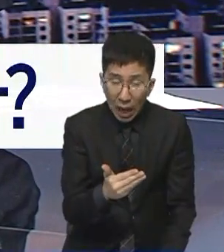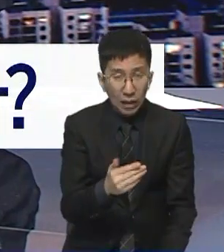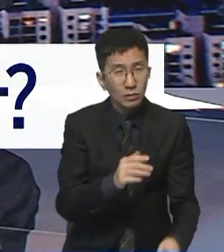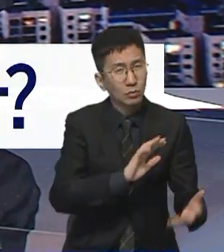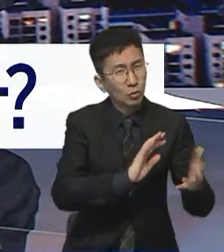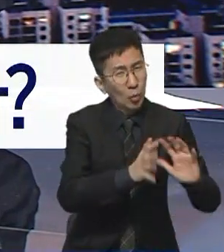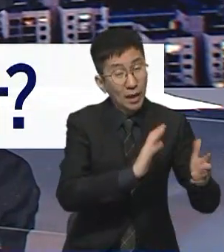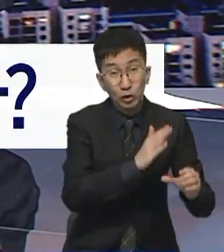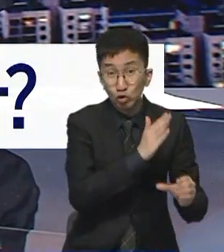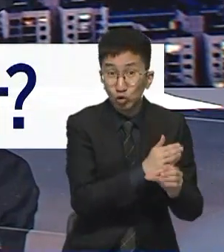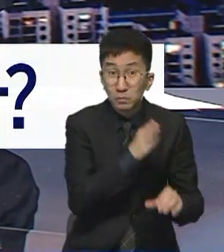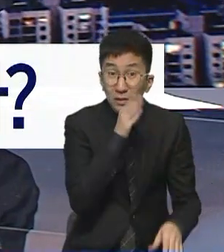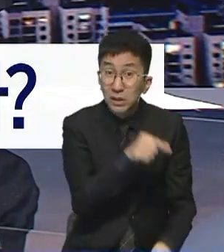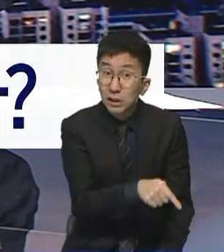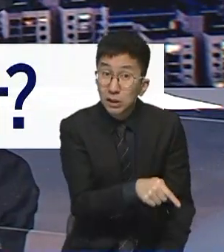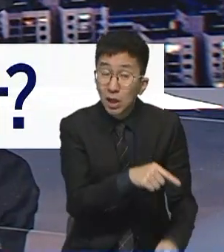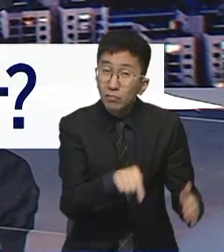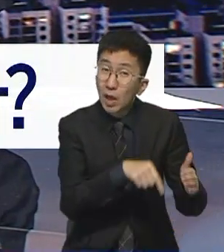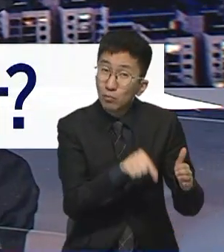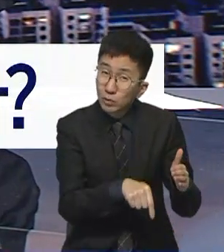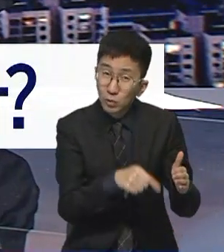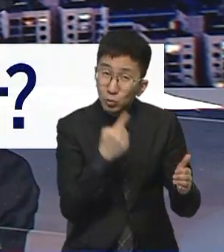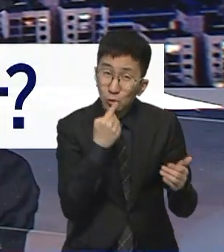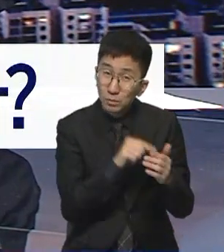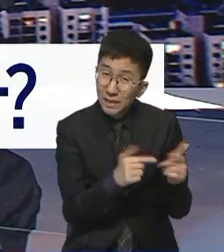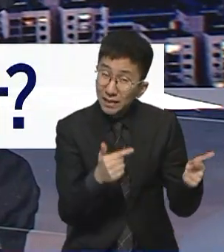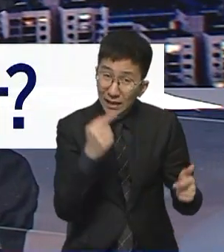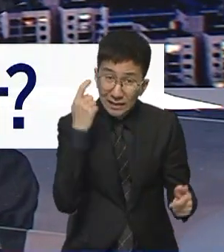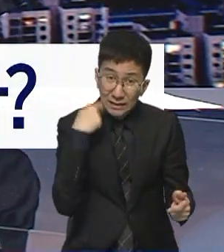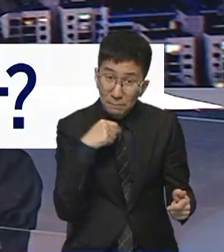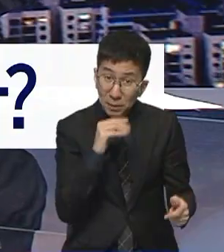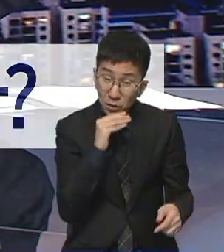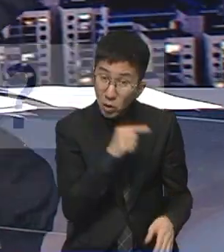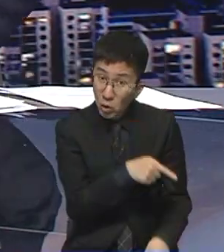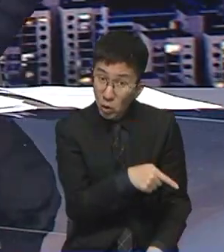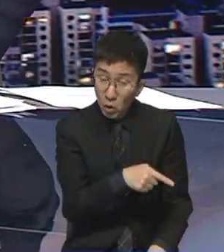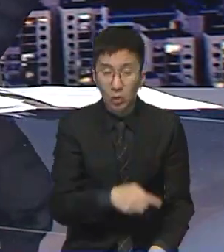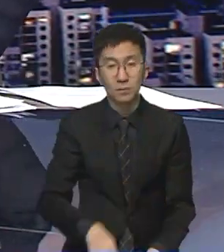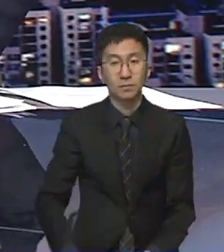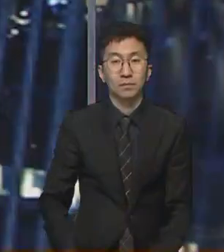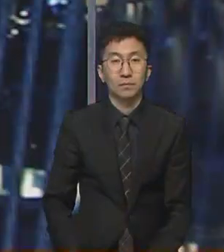이 내용을 고민하는 분위기도 읽히는데 실제로 내부에서는 어떤 목소리가 나옵니까?